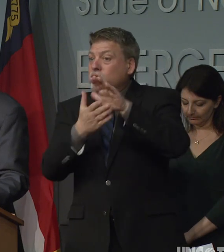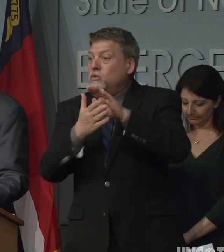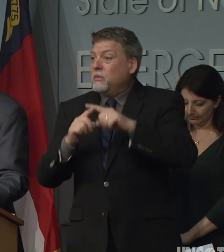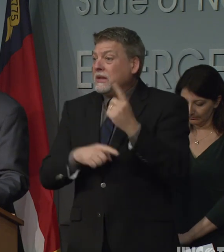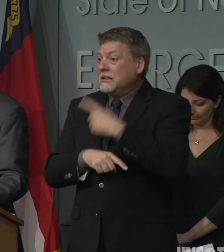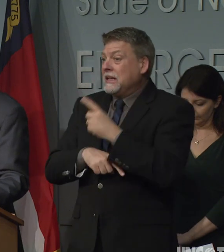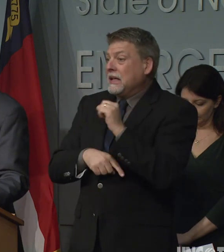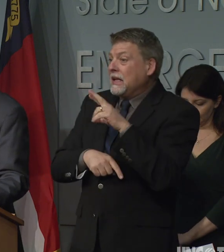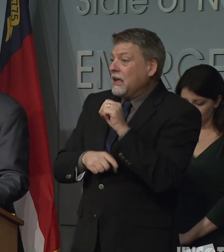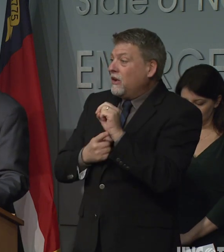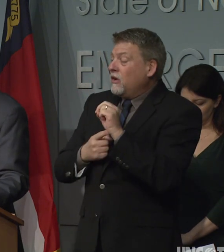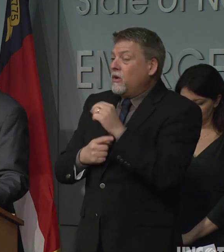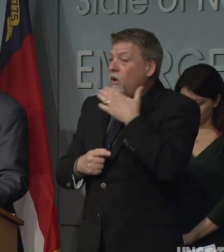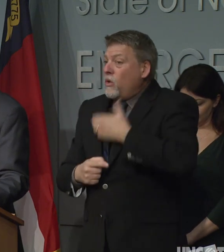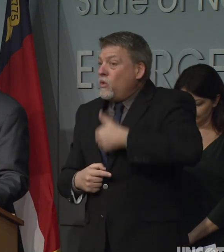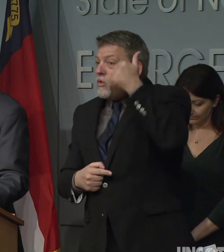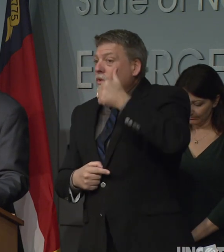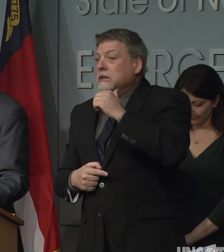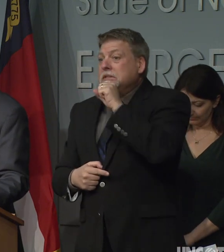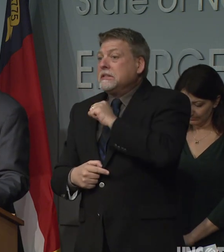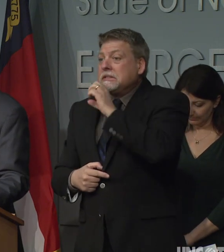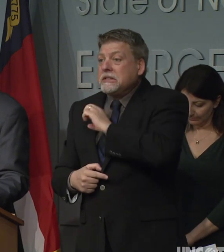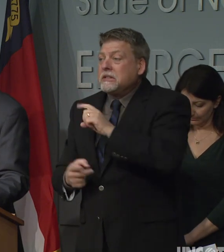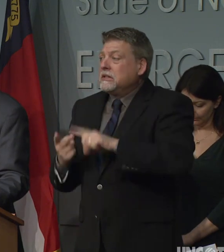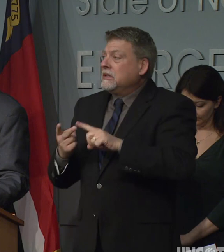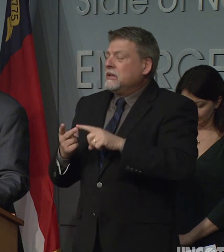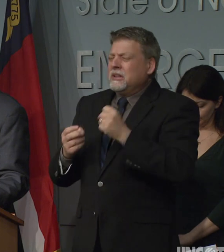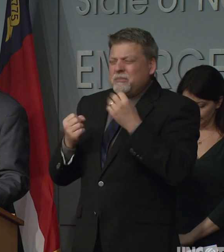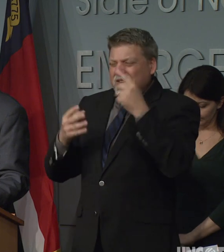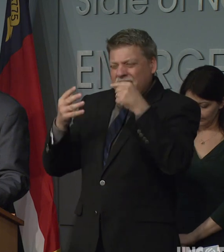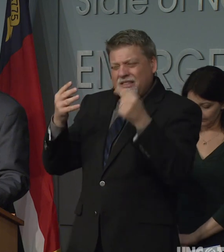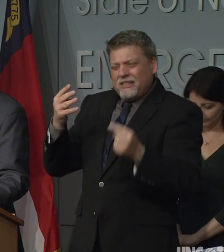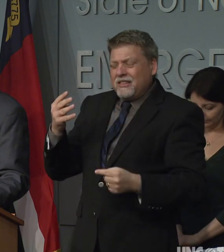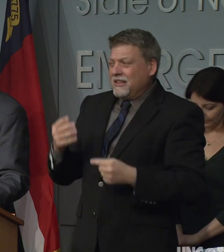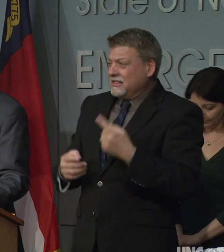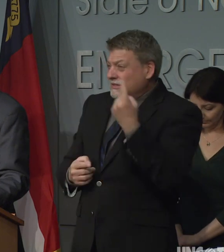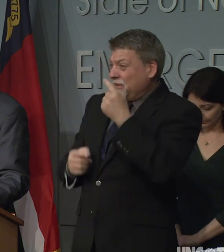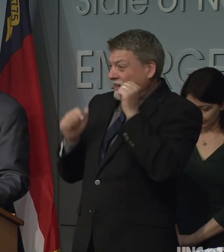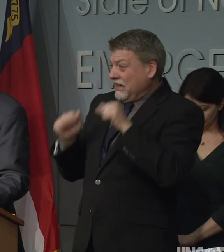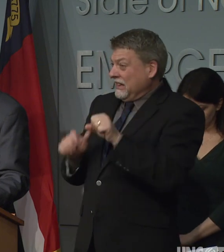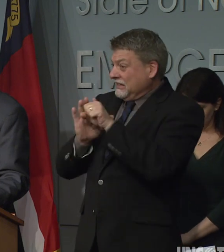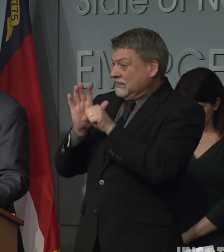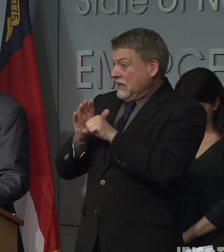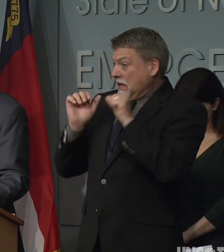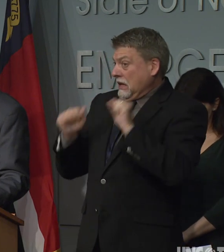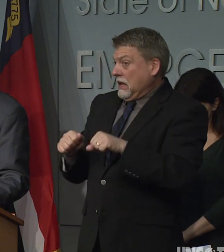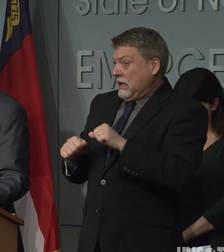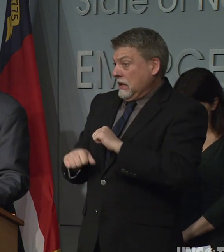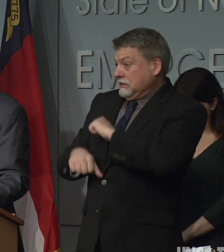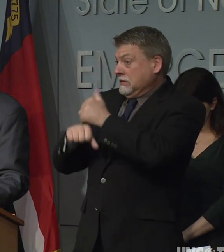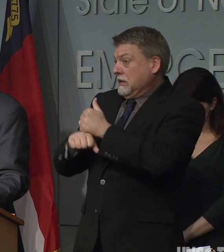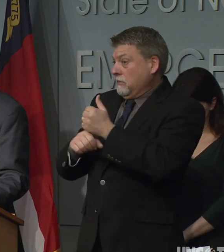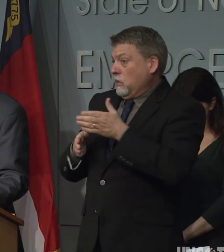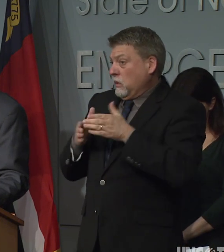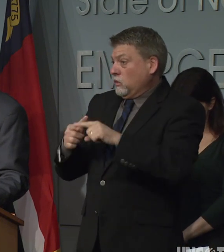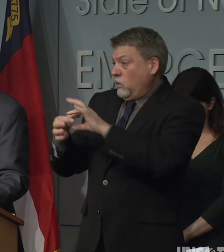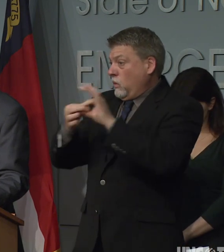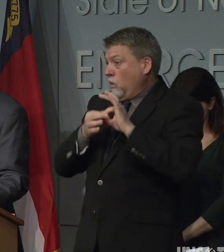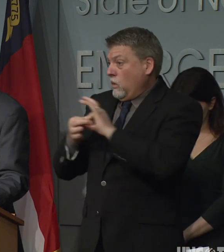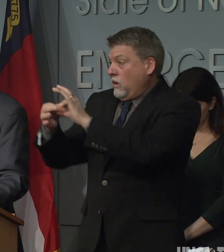niños de escuela, sino guarderías y también ayudar a las personas mayores, y es ahí es una manera en que el Estado